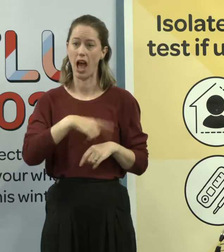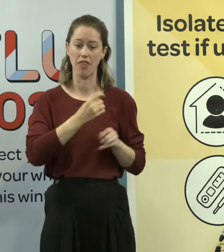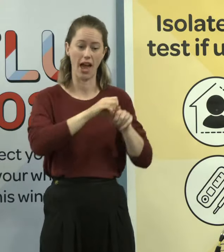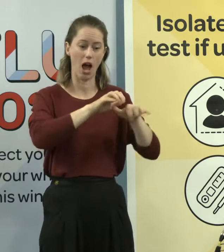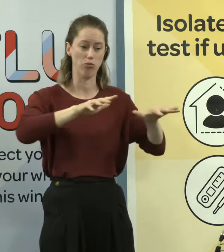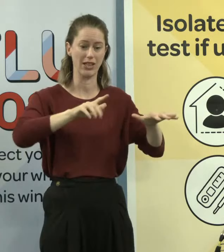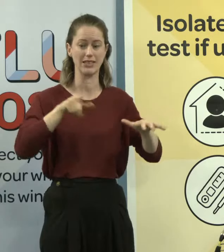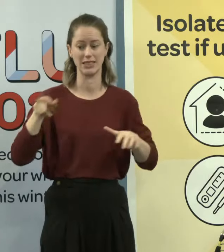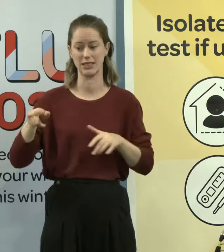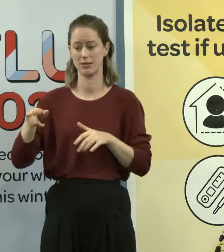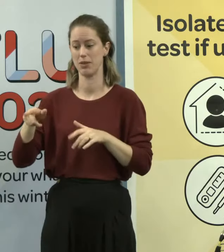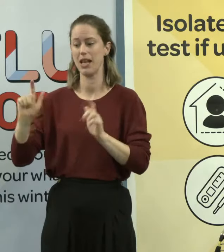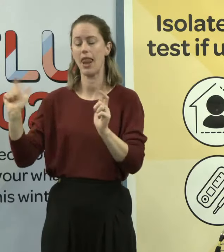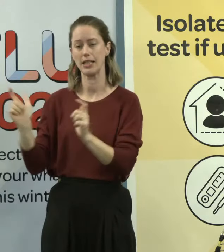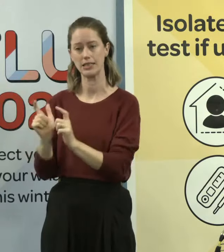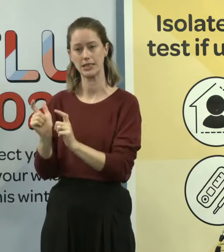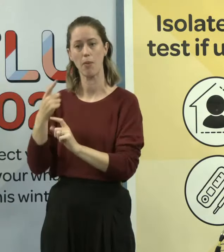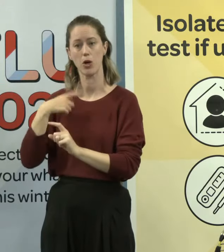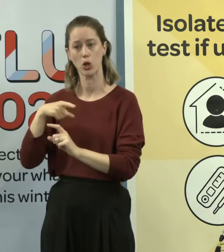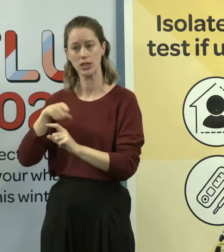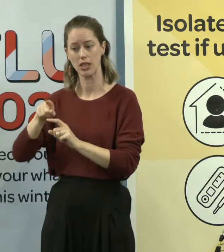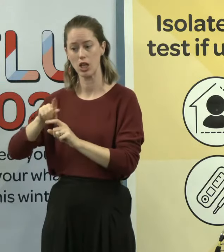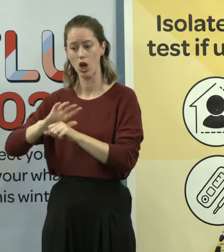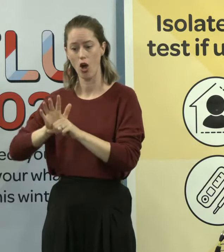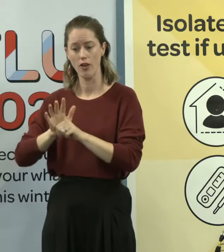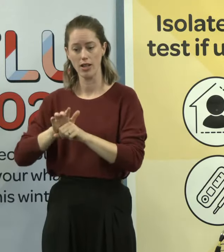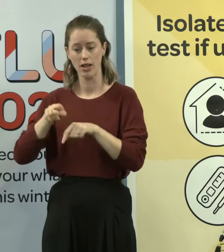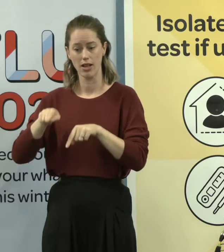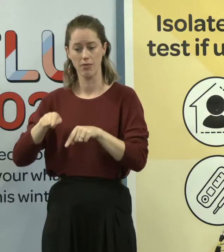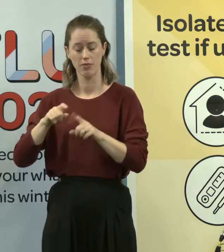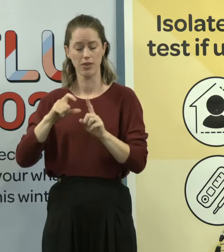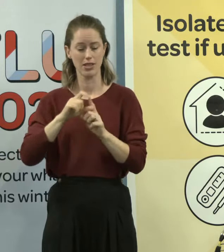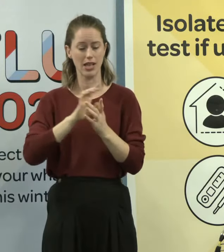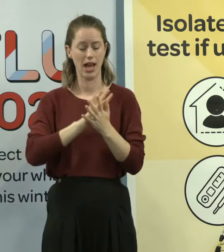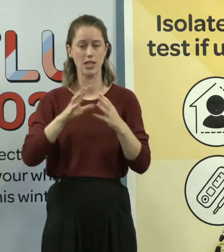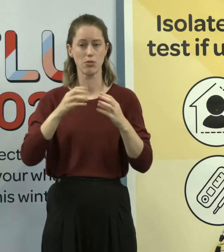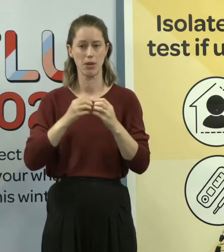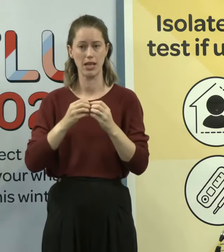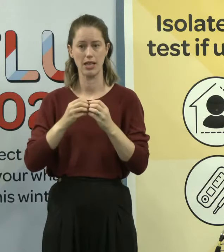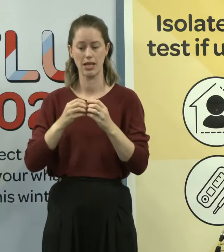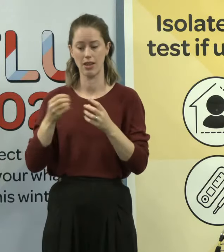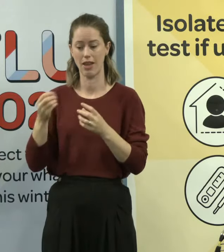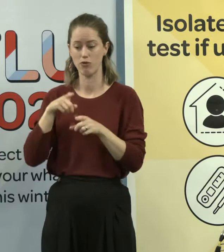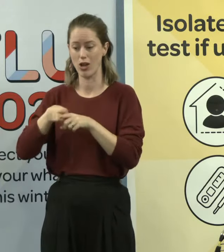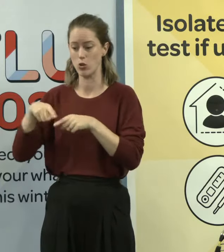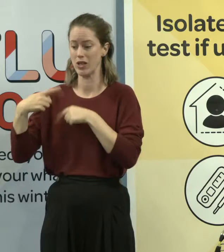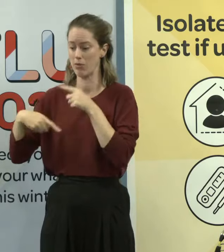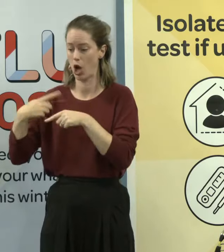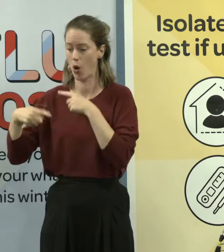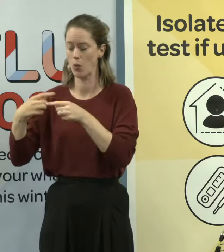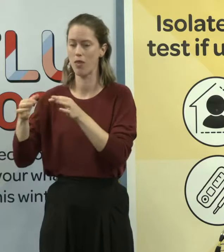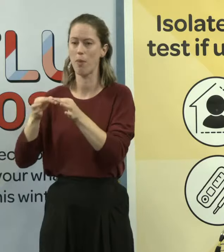tenei pakarutanga? Ae, karekau i a au, engari